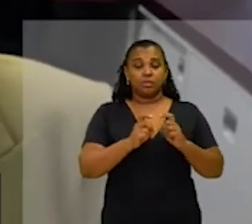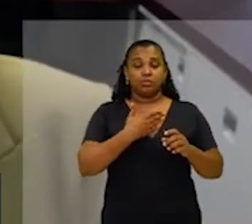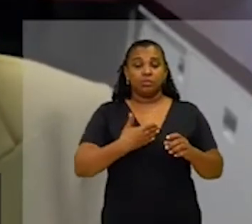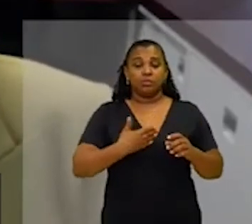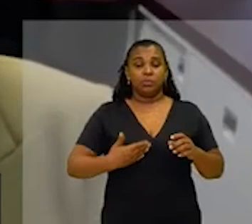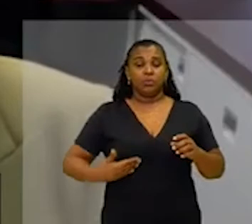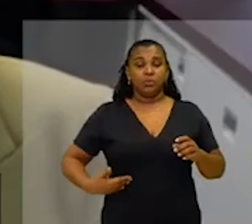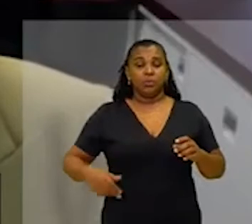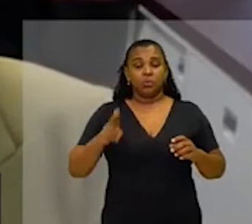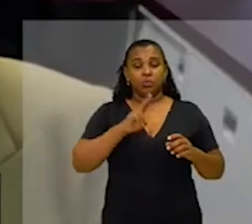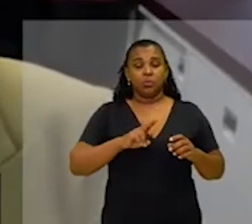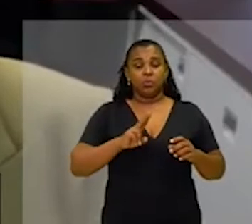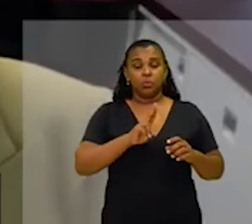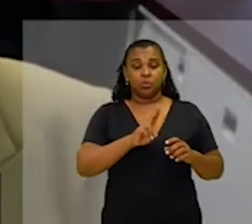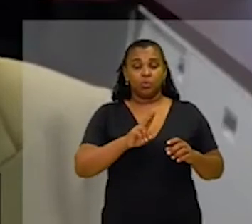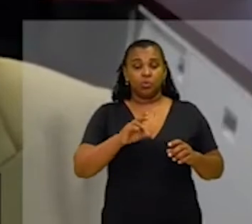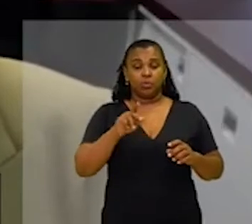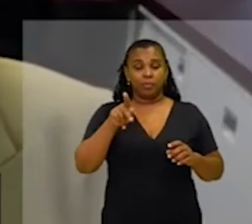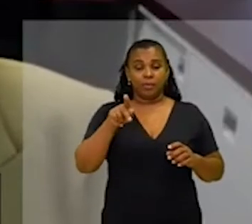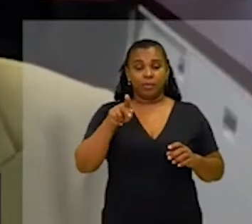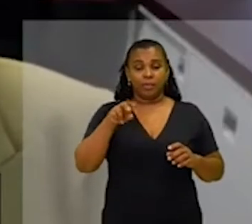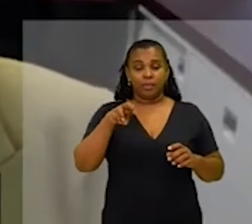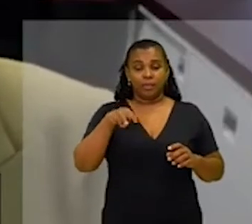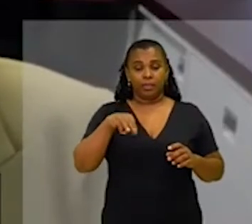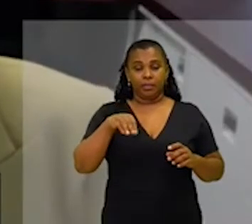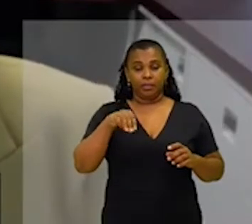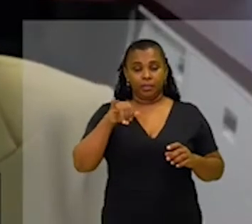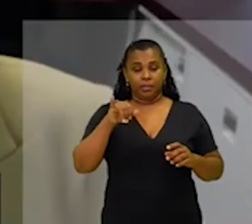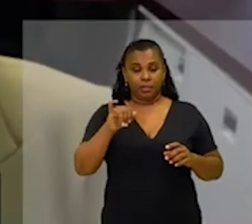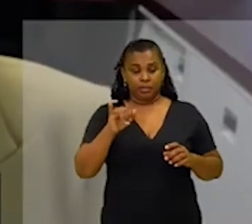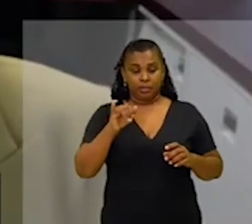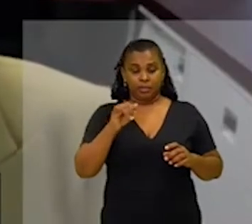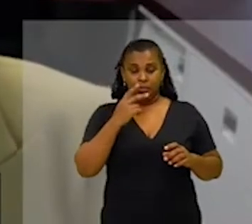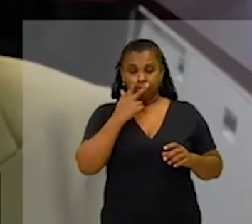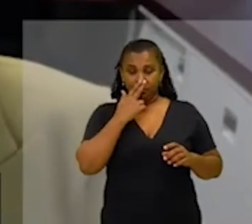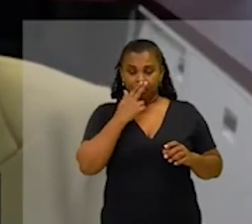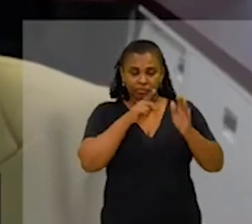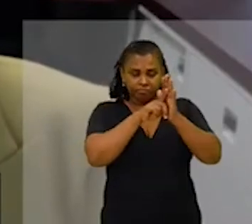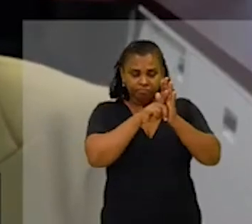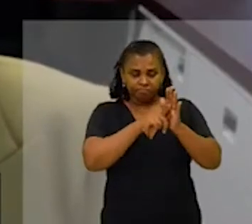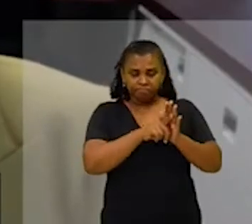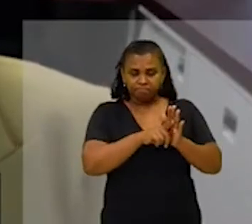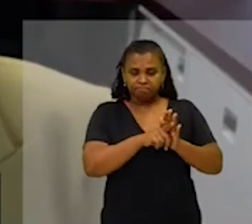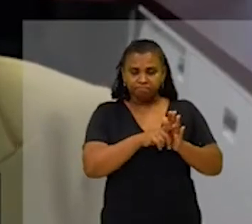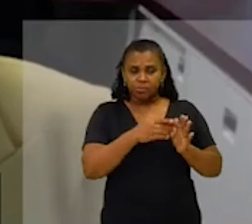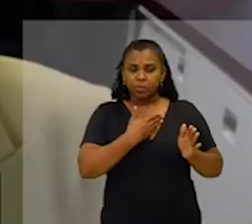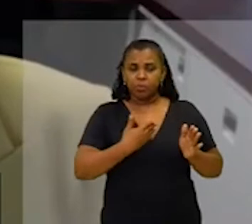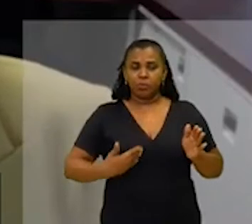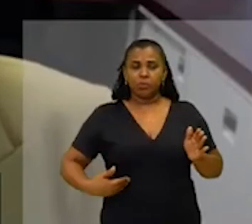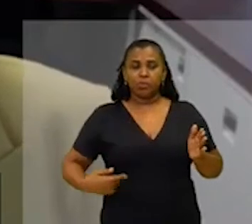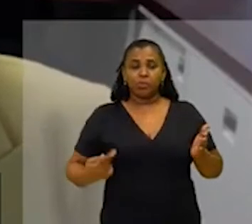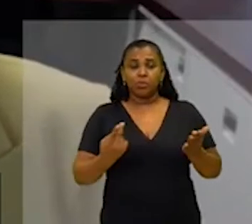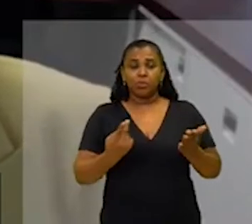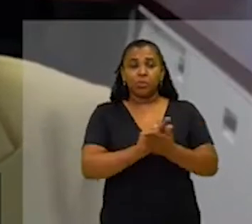é uma espécie de consulta pública de ideias é mais ou menos o que já acontece há um delay o outro